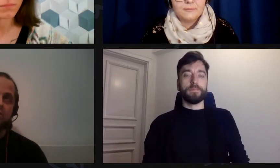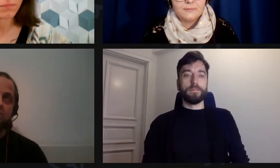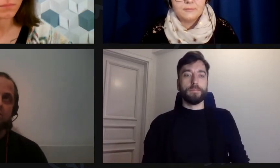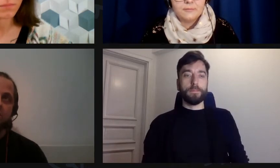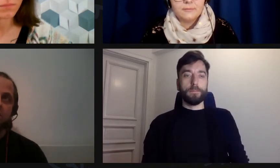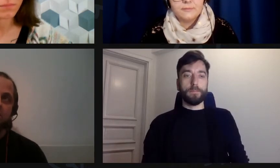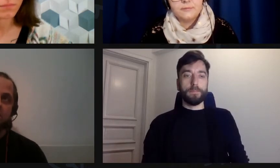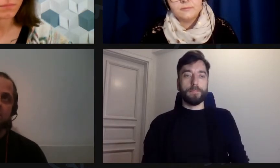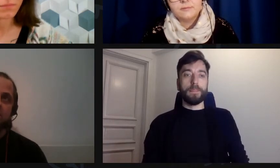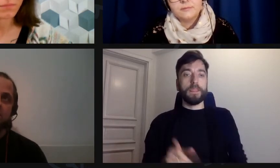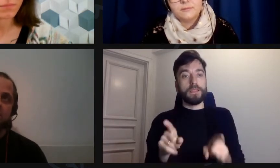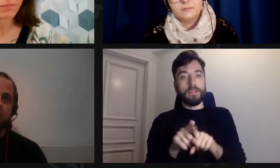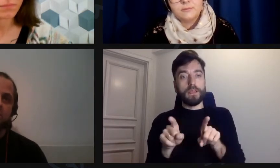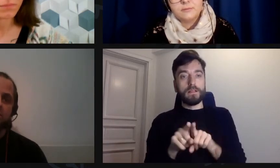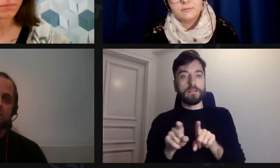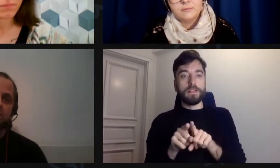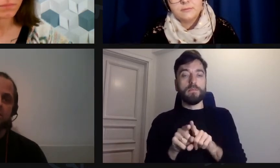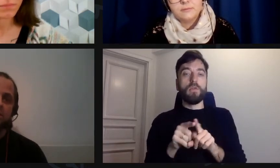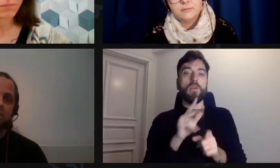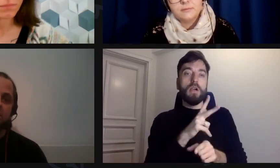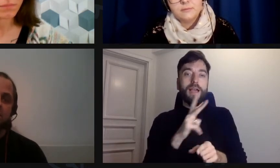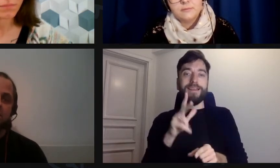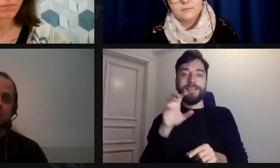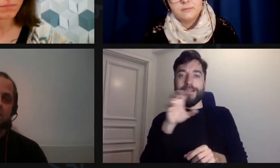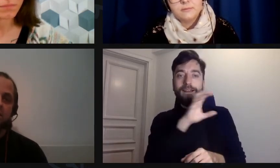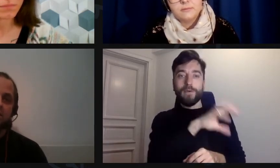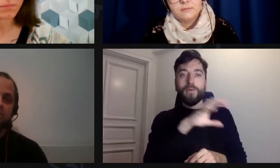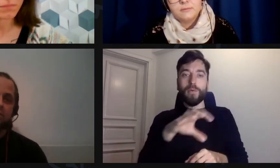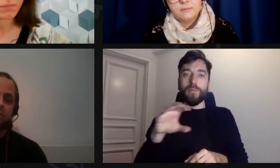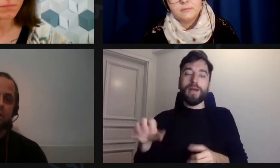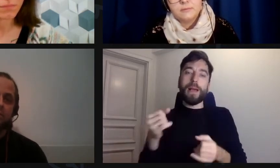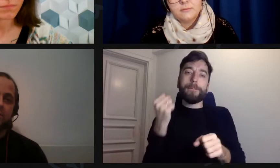W różnym wieku są różne metody pracy, inna forma.